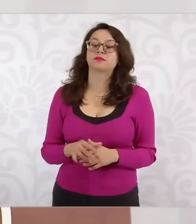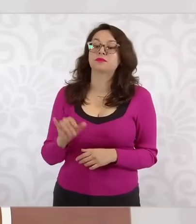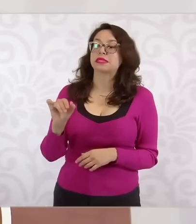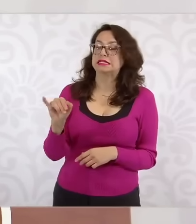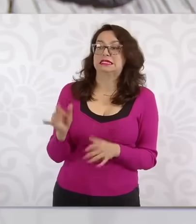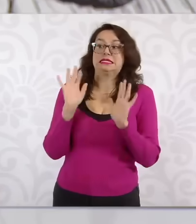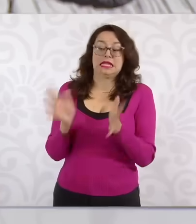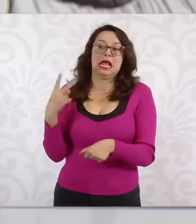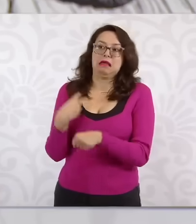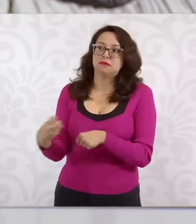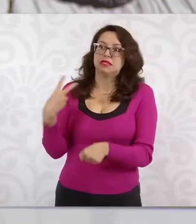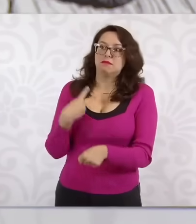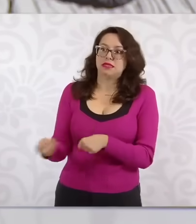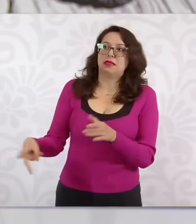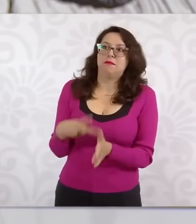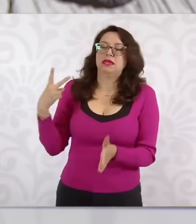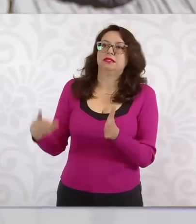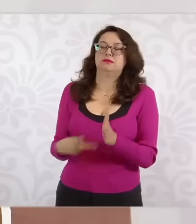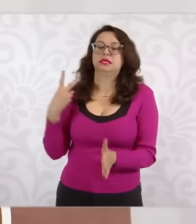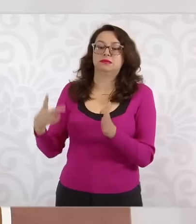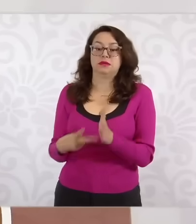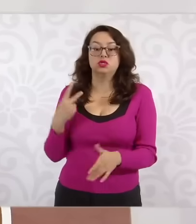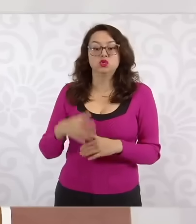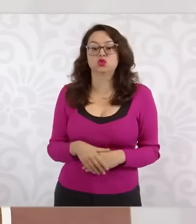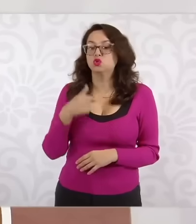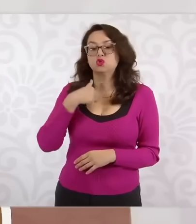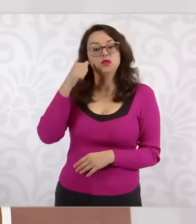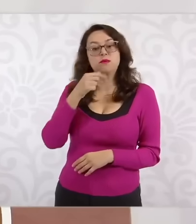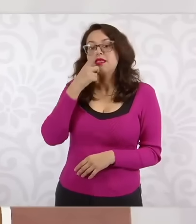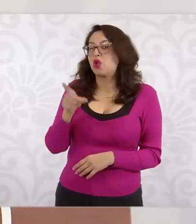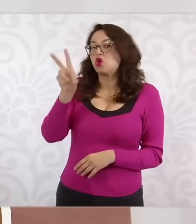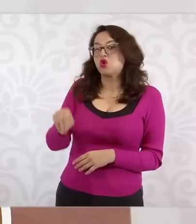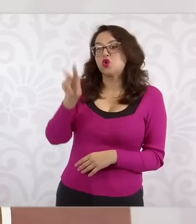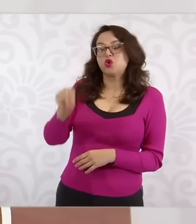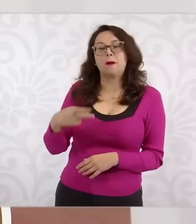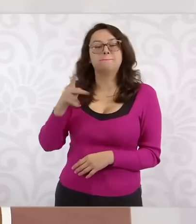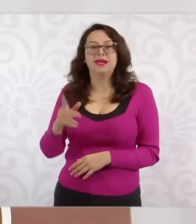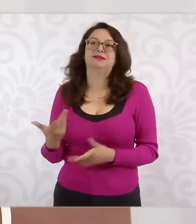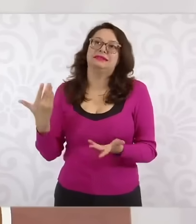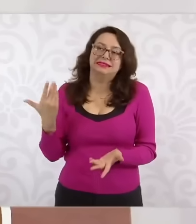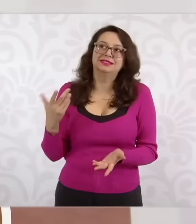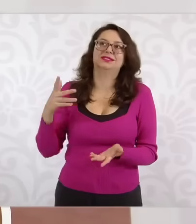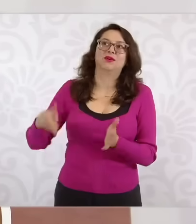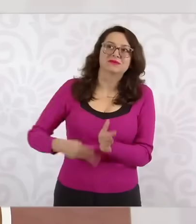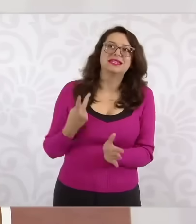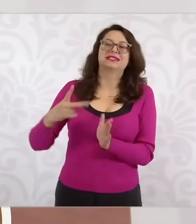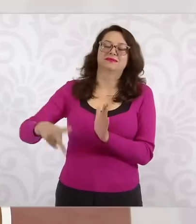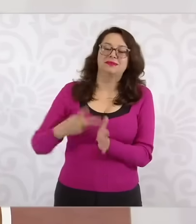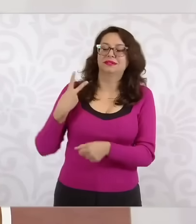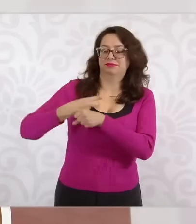me invitan y hasta ahora le había dicho que no, pero ha sido tan insistente que es probable que